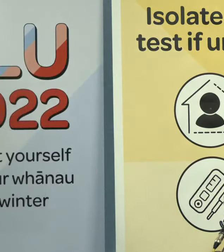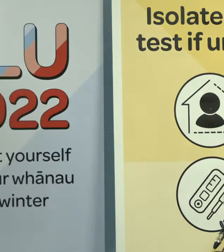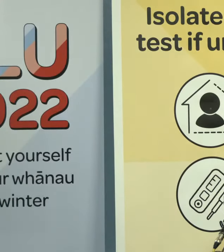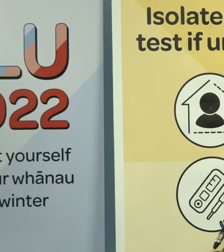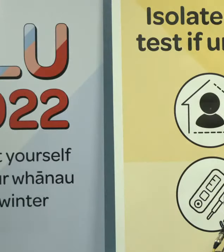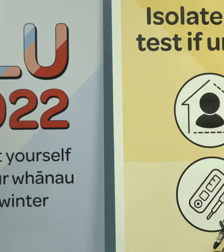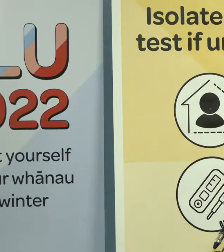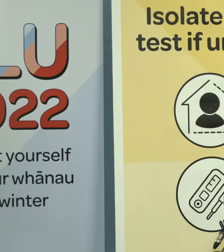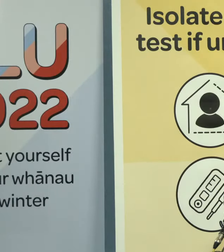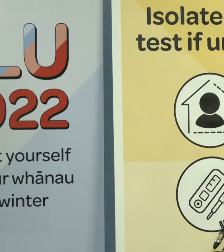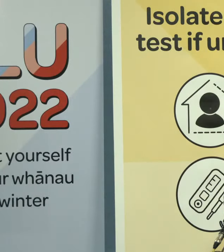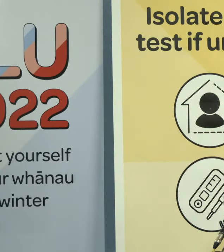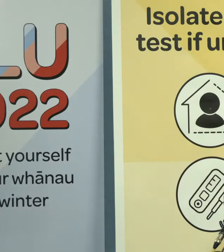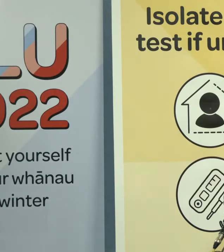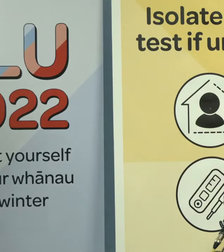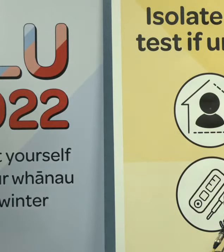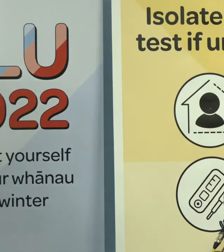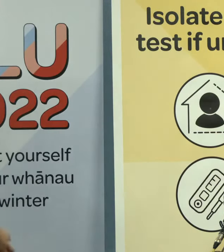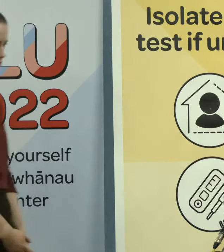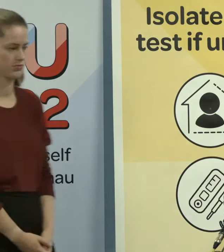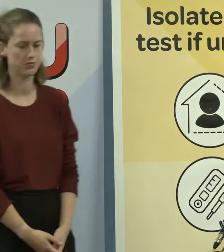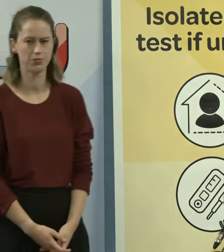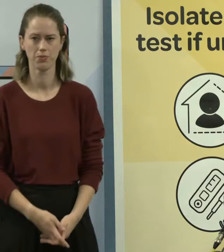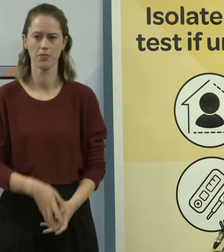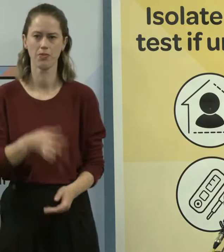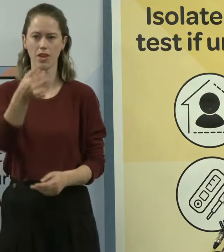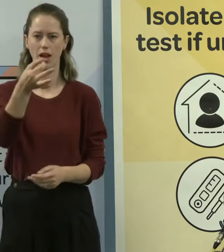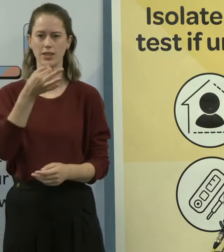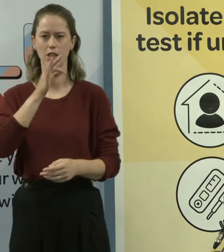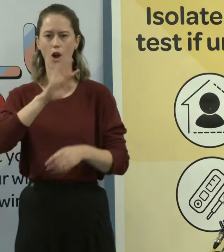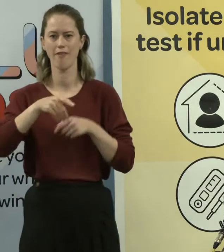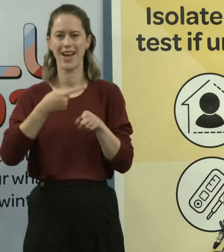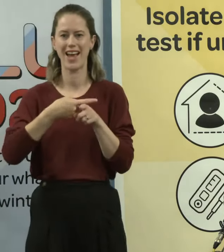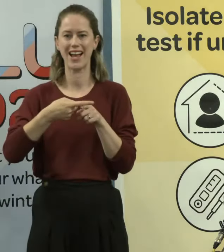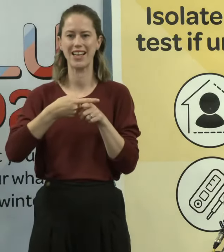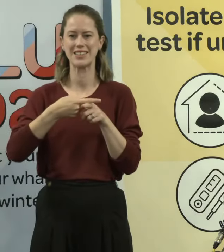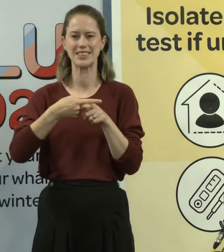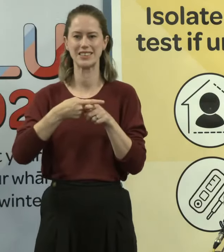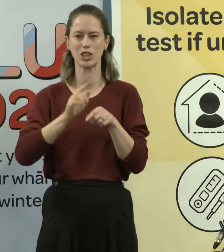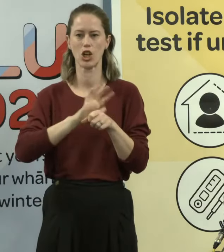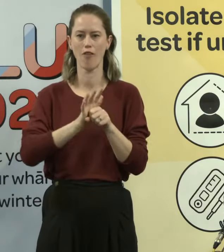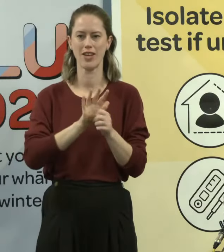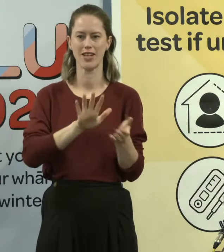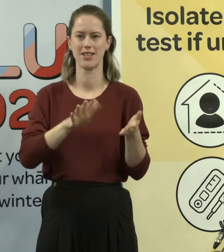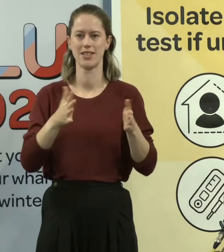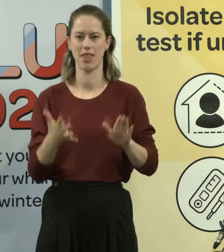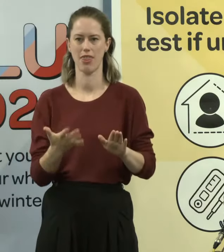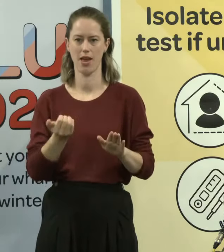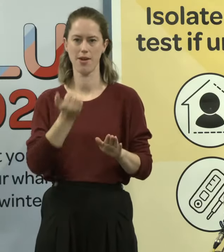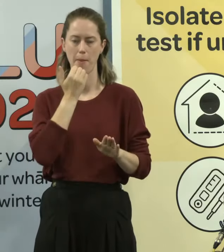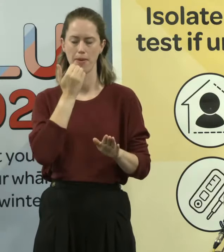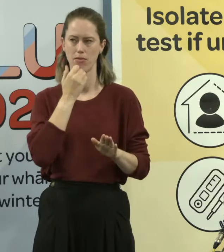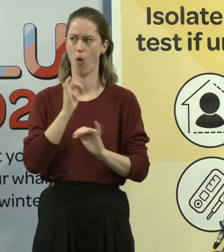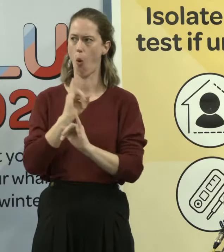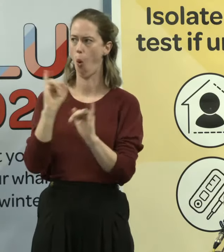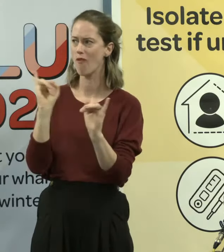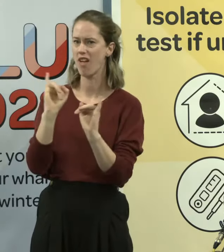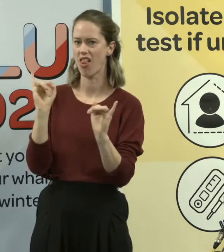kii ana i ta maatau. Kei te